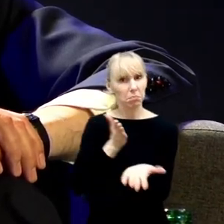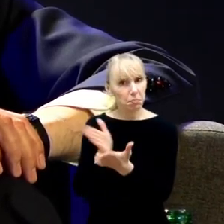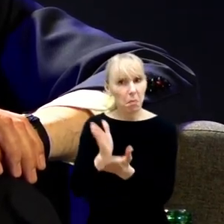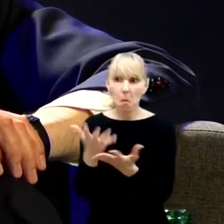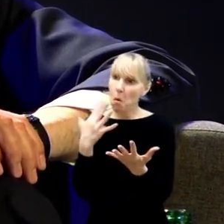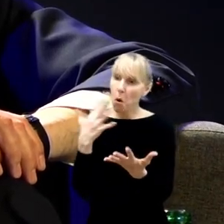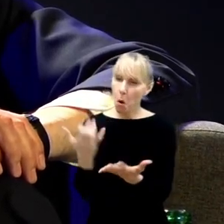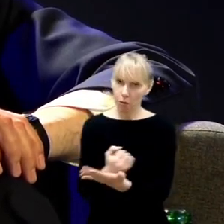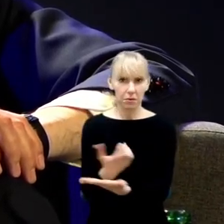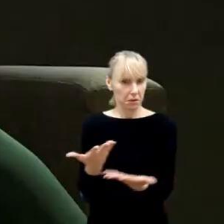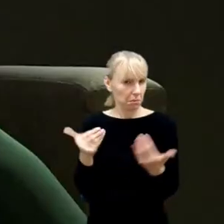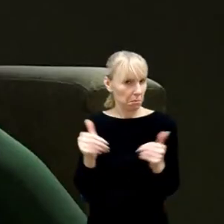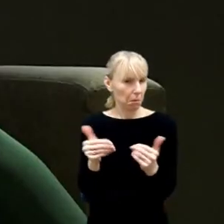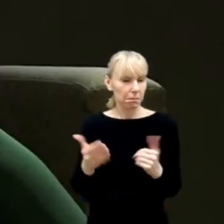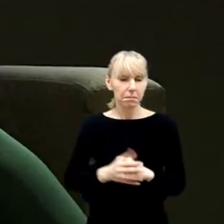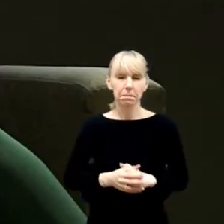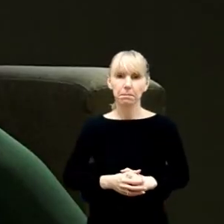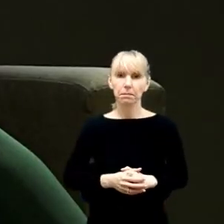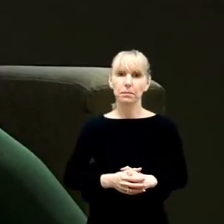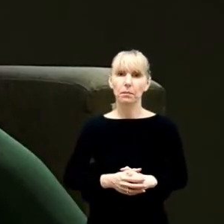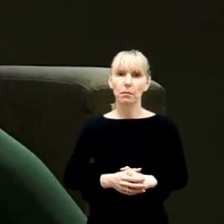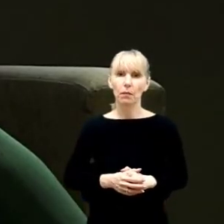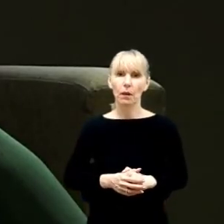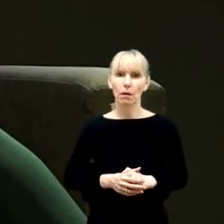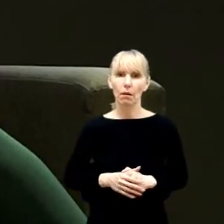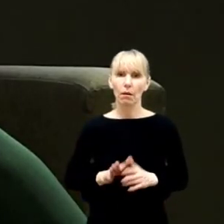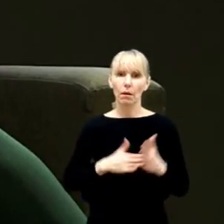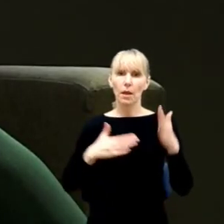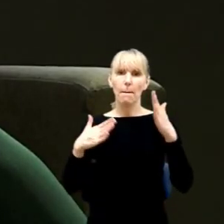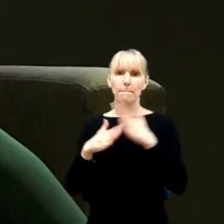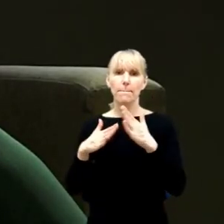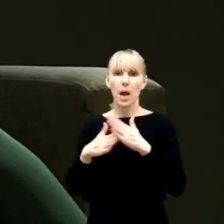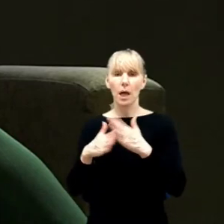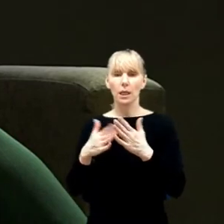to maksymalna partycypacja mieszkańców jest to 30%.